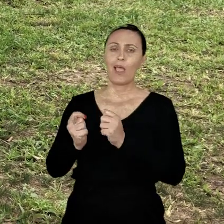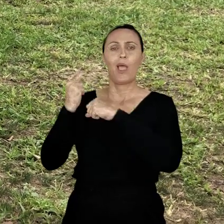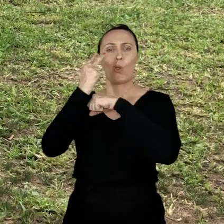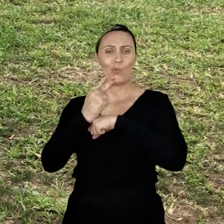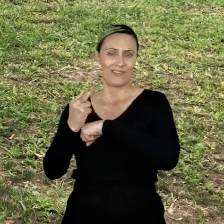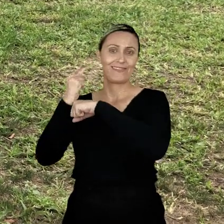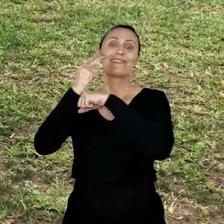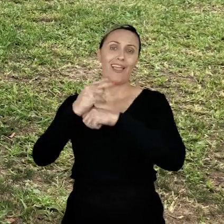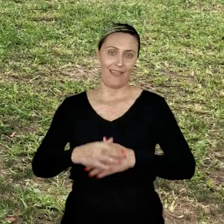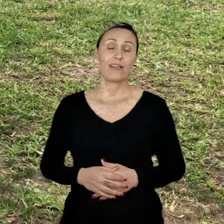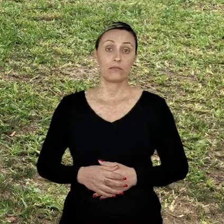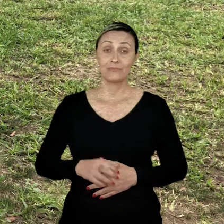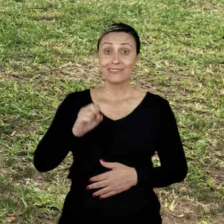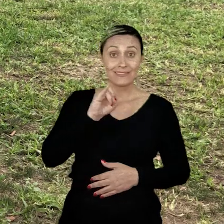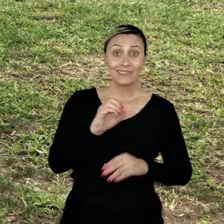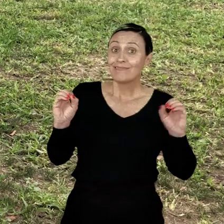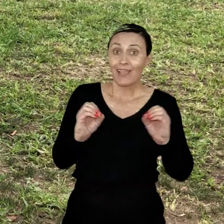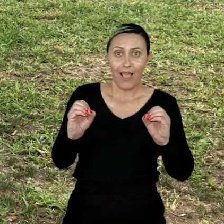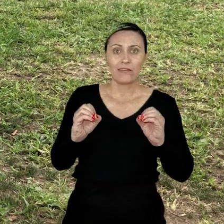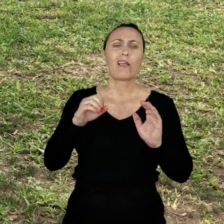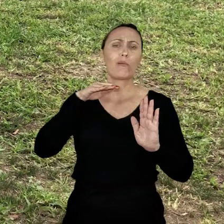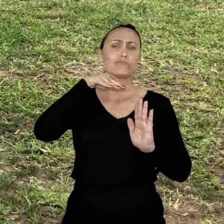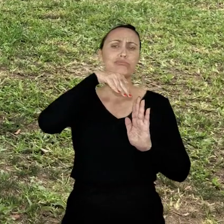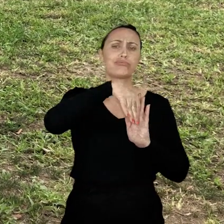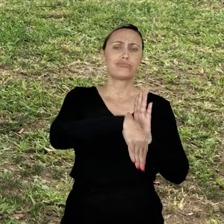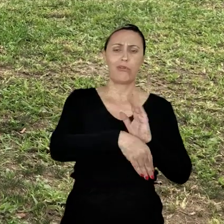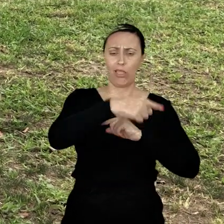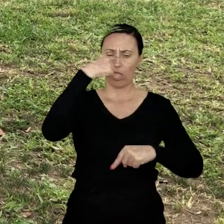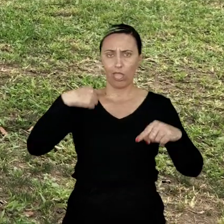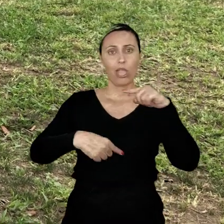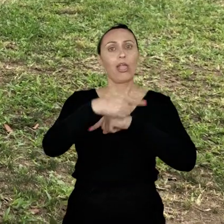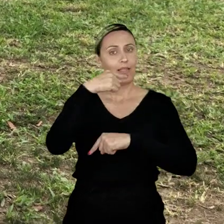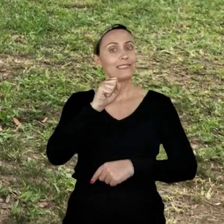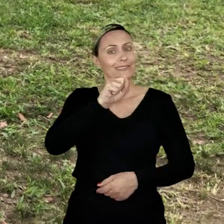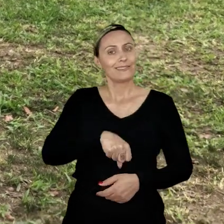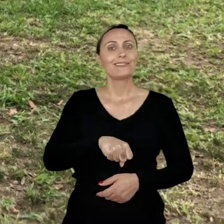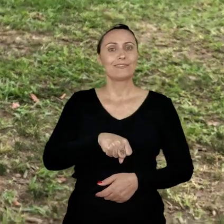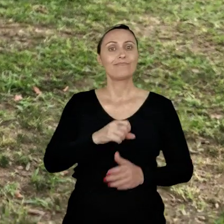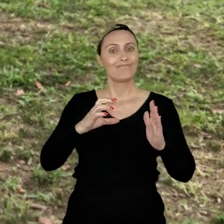entrando assim em estágio de AIDS. Mesmo assim, essa dor fez morada em mim por longos anos.